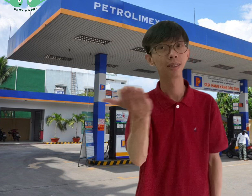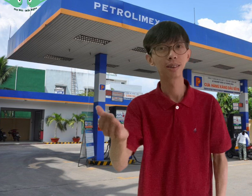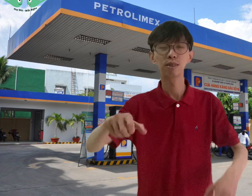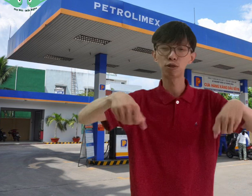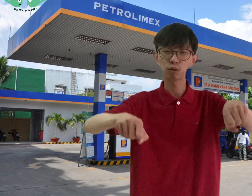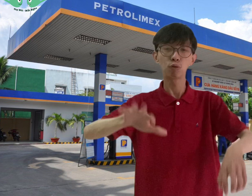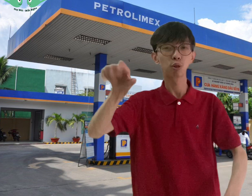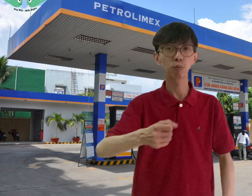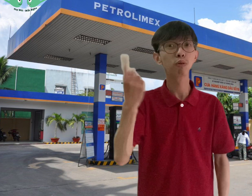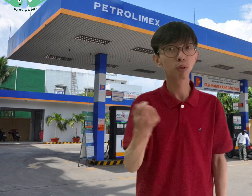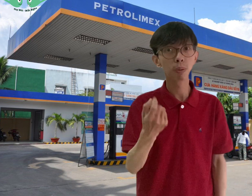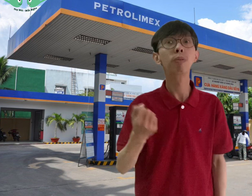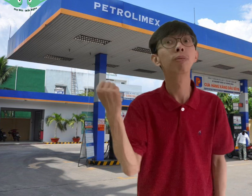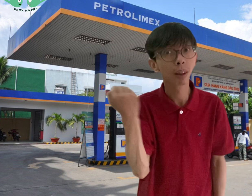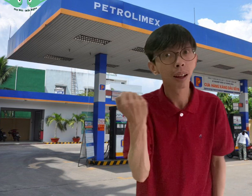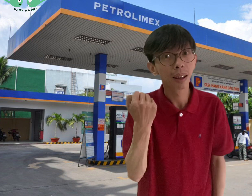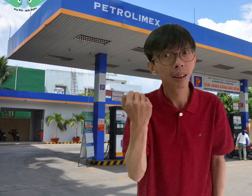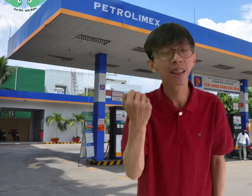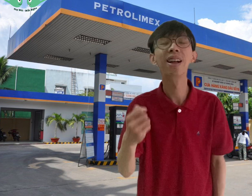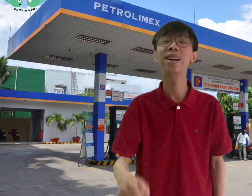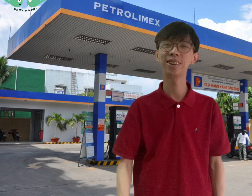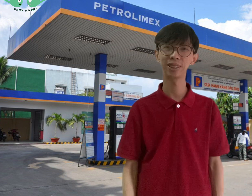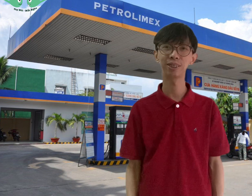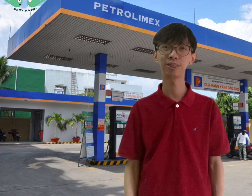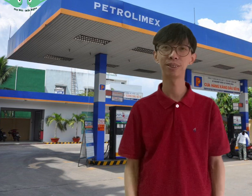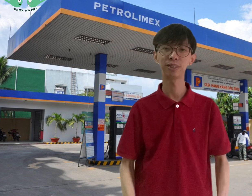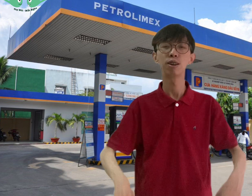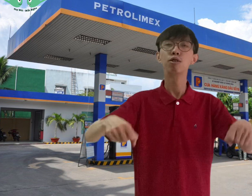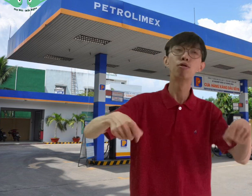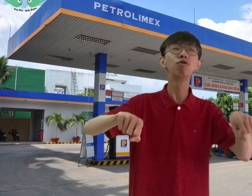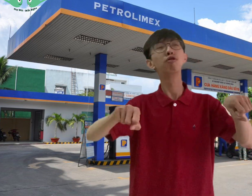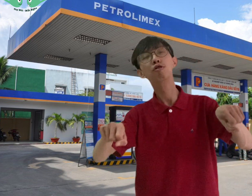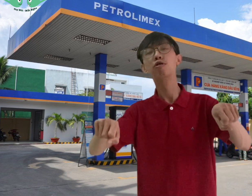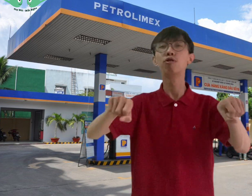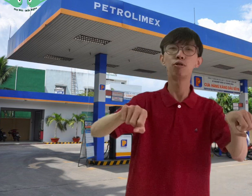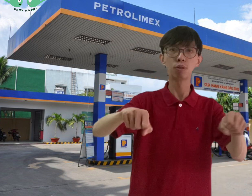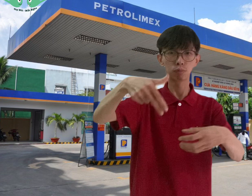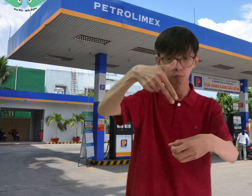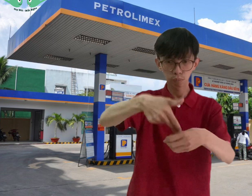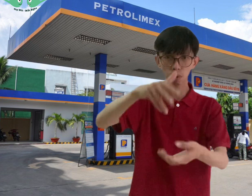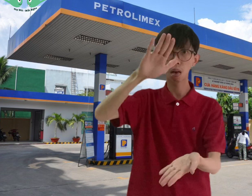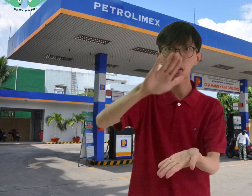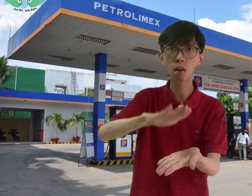Các bạn đi xe máy thường đổ xăng đúng không? Khi đi xe máy, hết xăng phải làm gì?